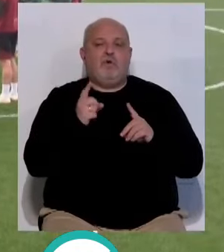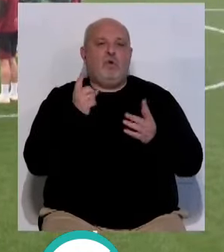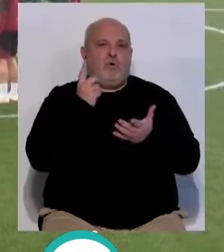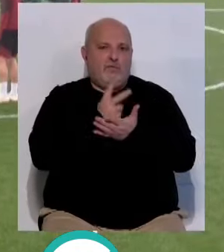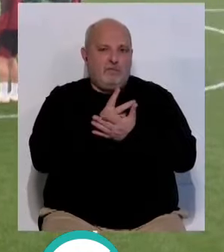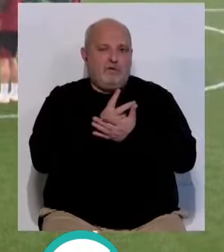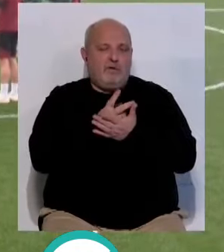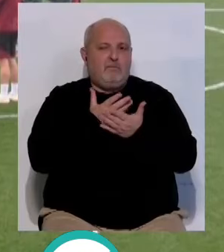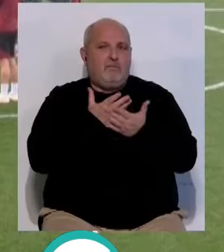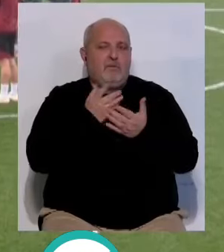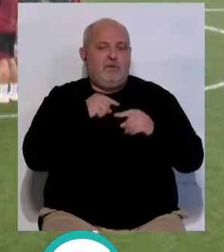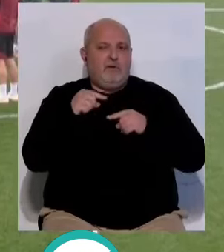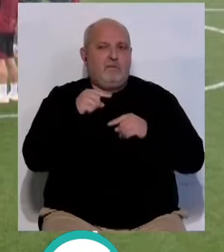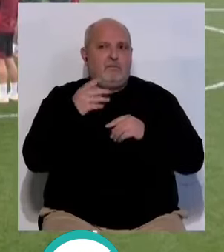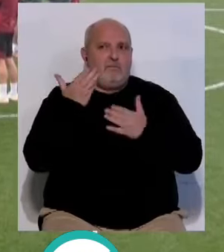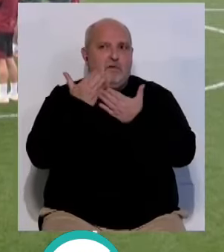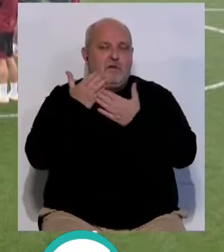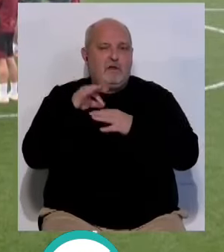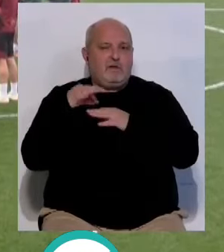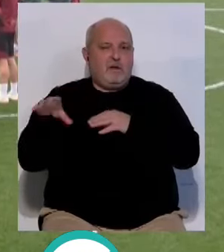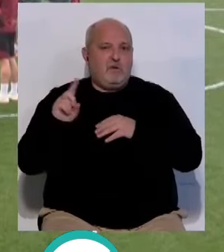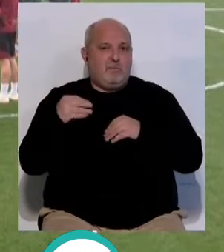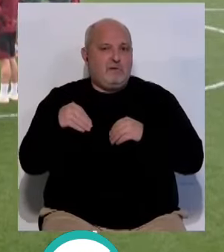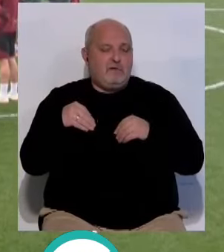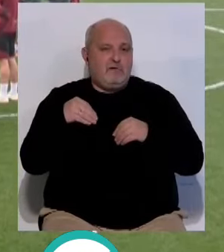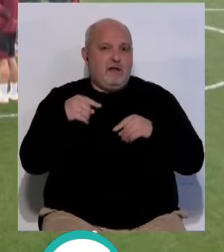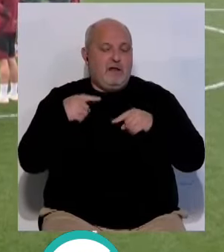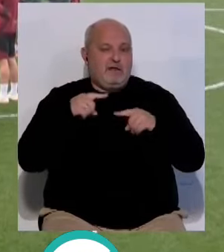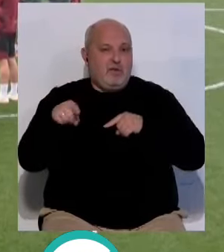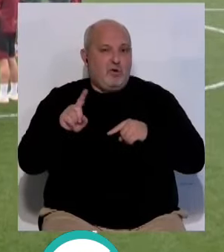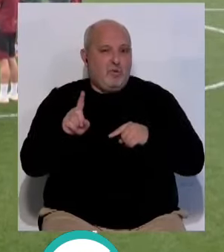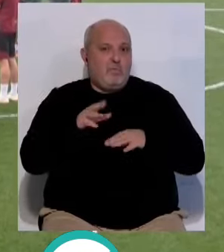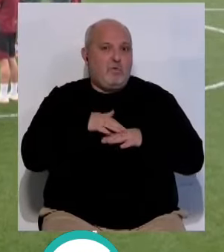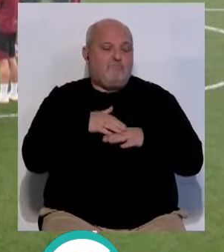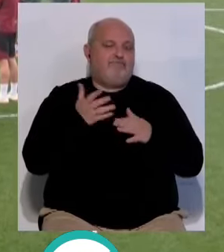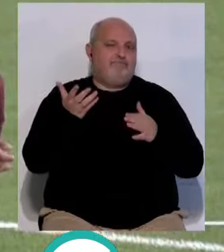pedir Sergio que no lo eche vic en rua de prensa Es que yo creo que la situación ya es límite el